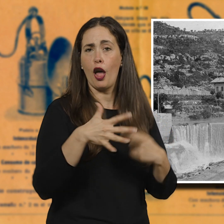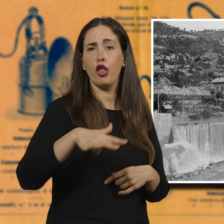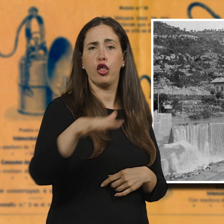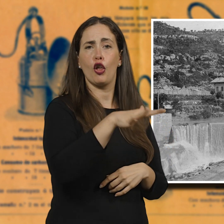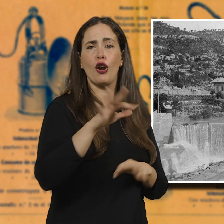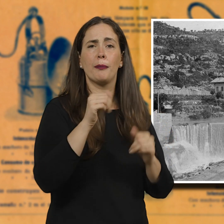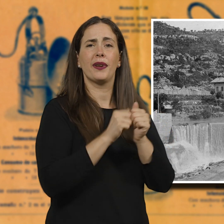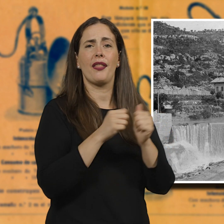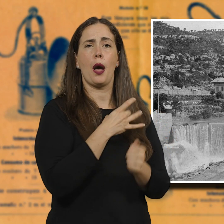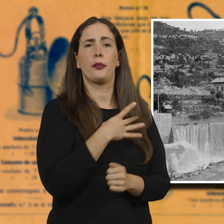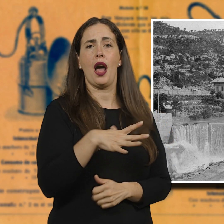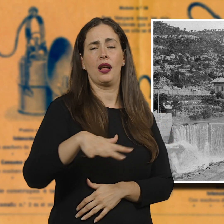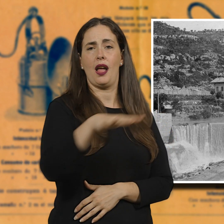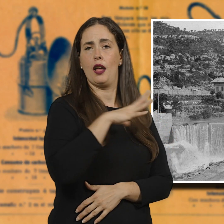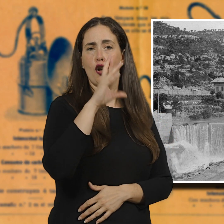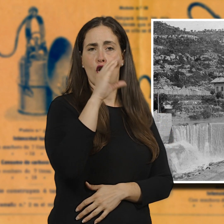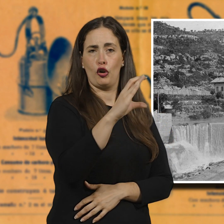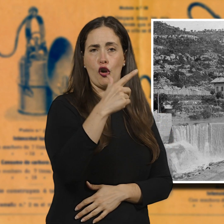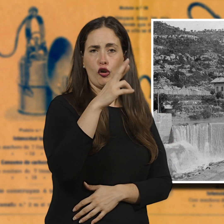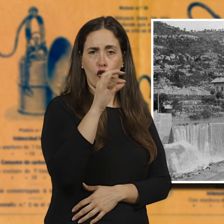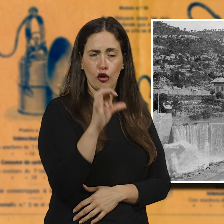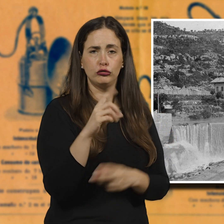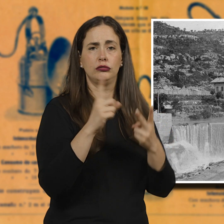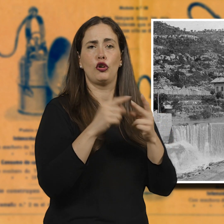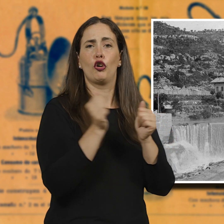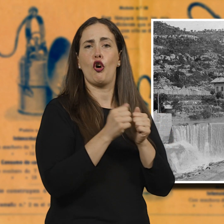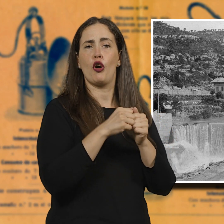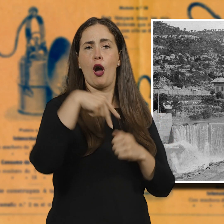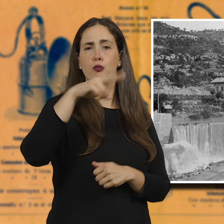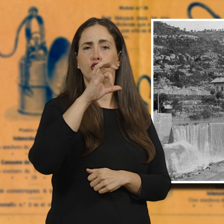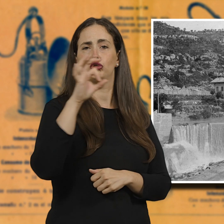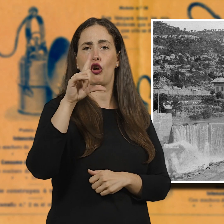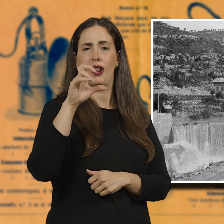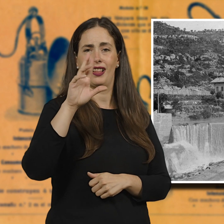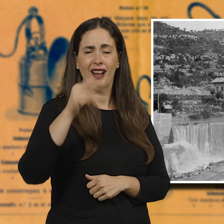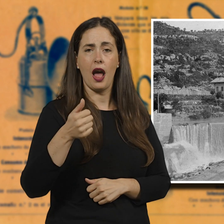les pedreres de calcària del Roc Gros, Roca Mussolera